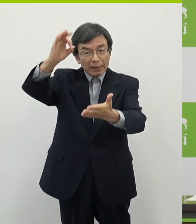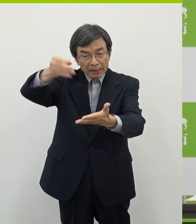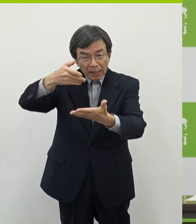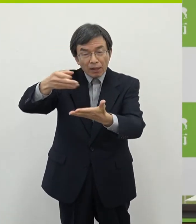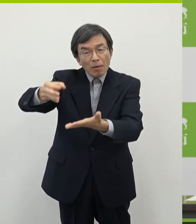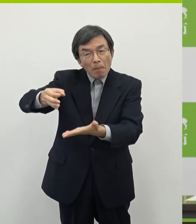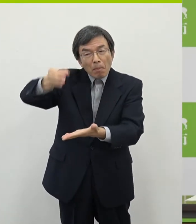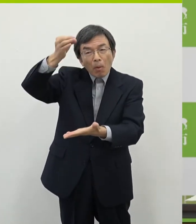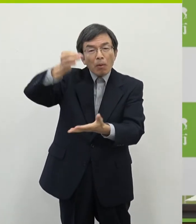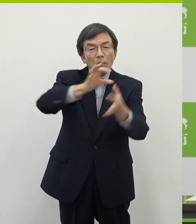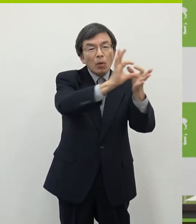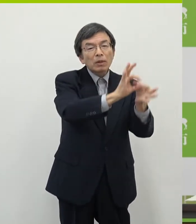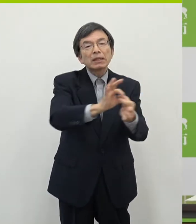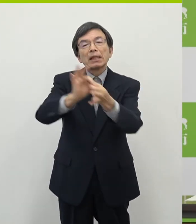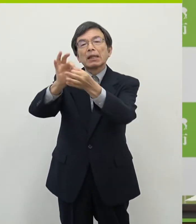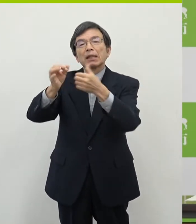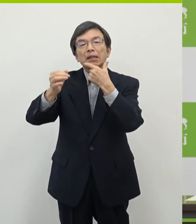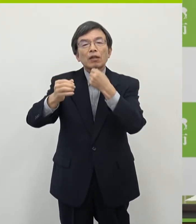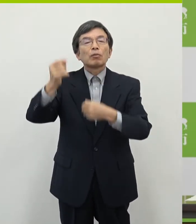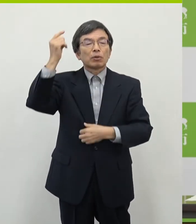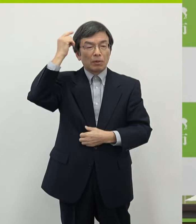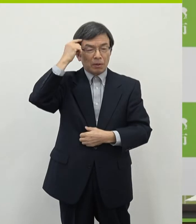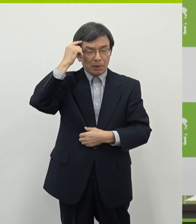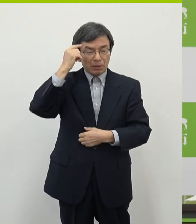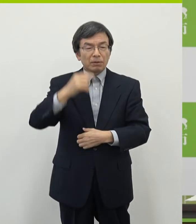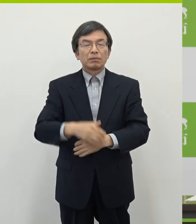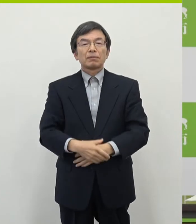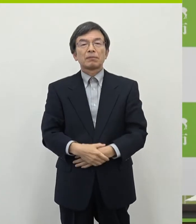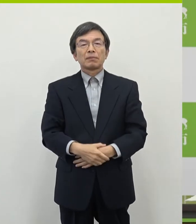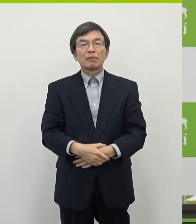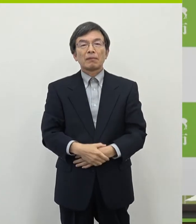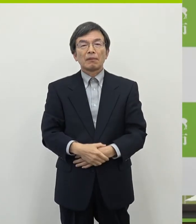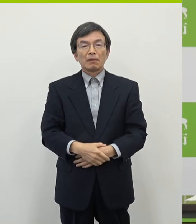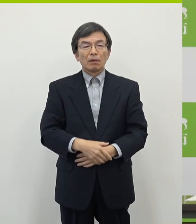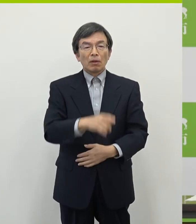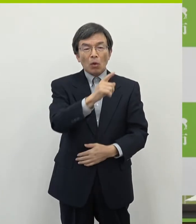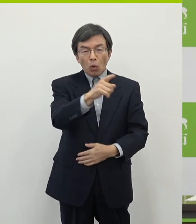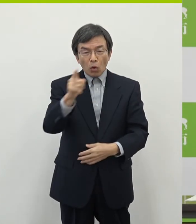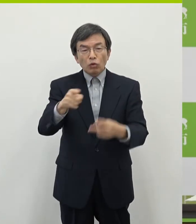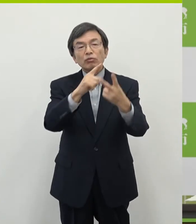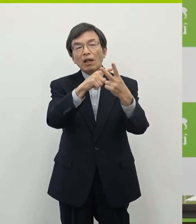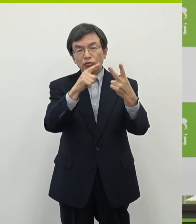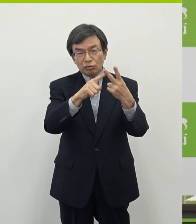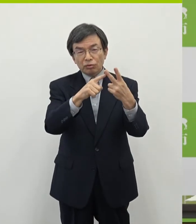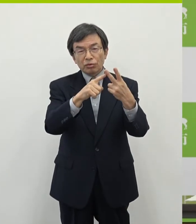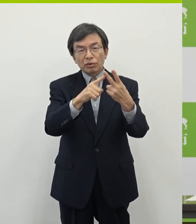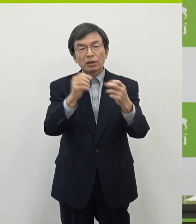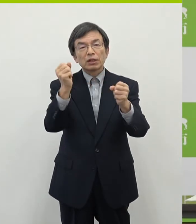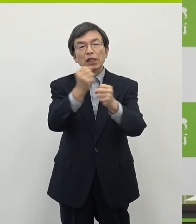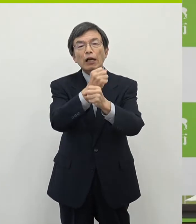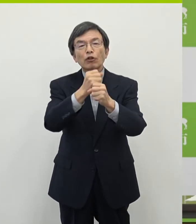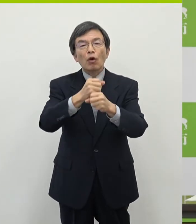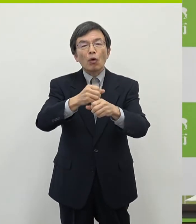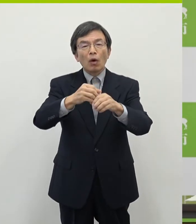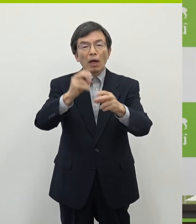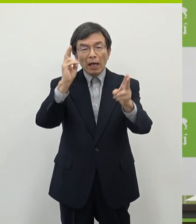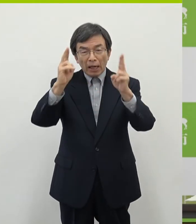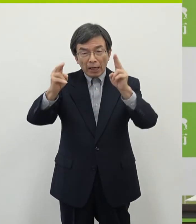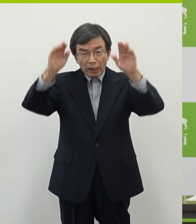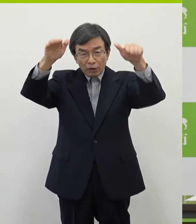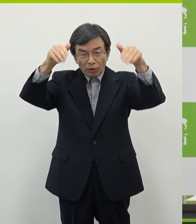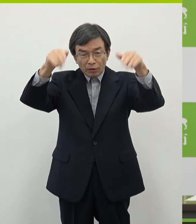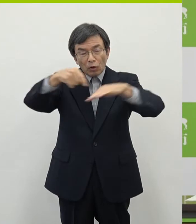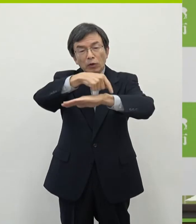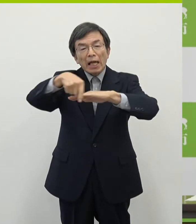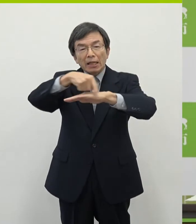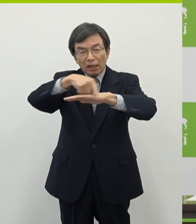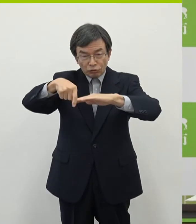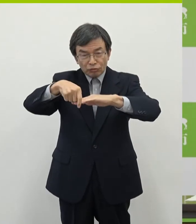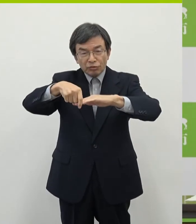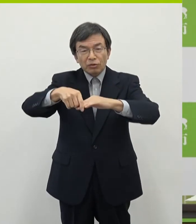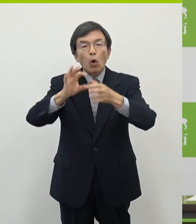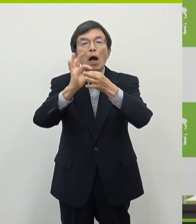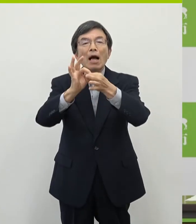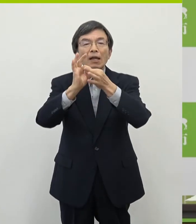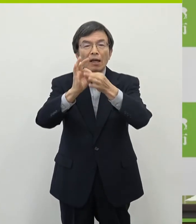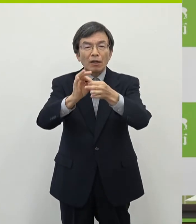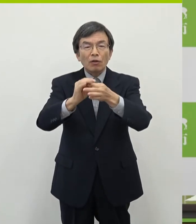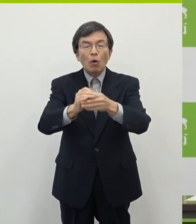いうふうに思っております この2件がですね 産業政策企業誘致関係の補助金制度とし